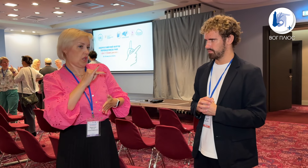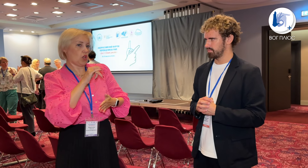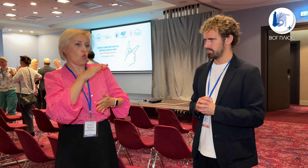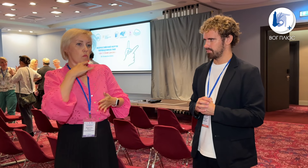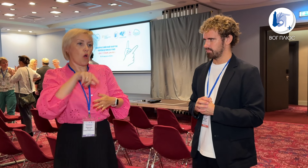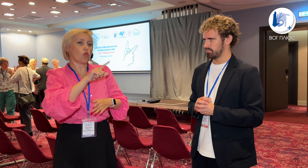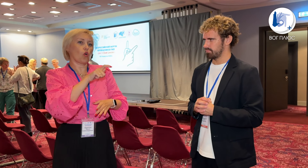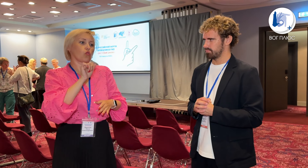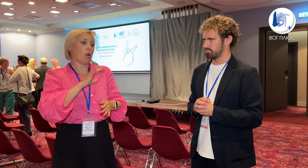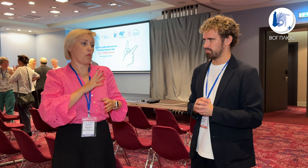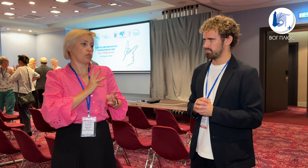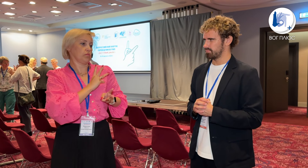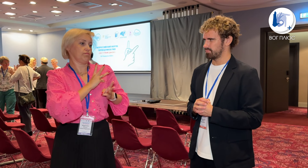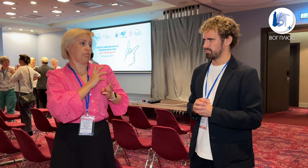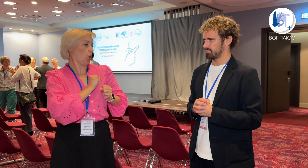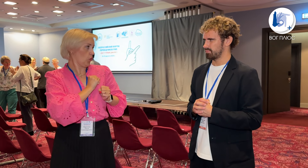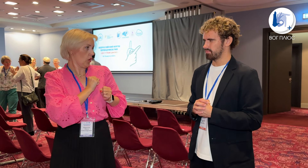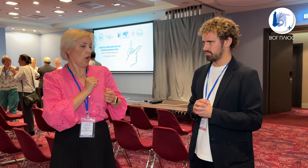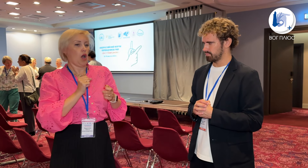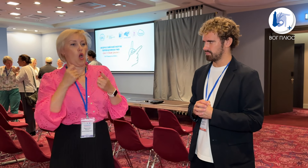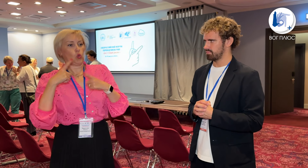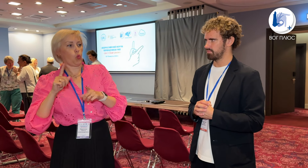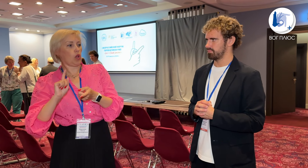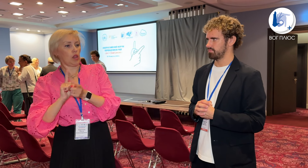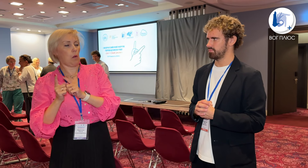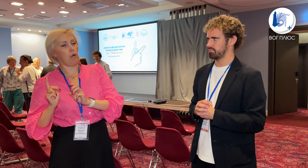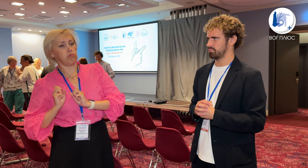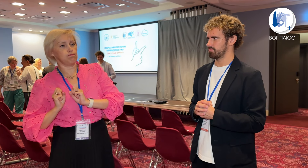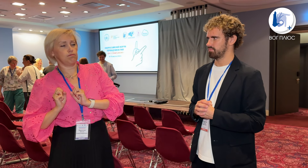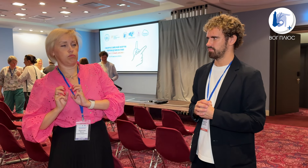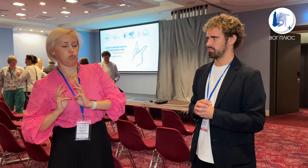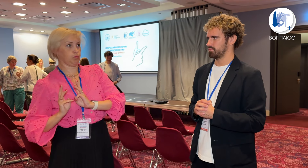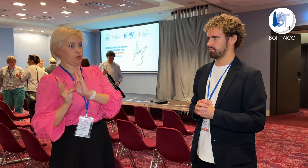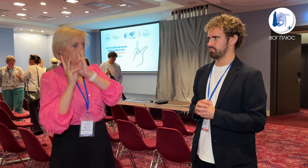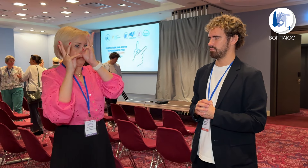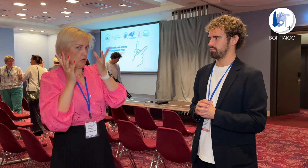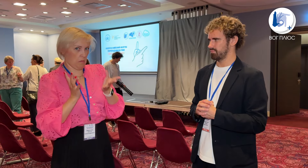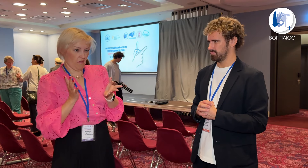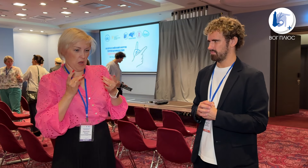Энтузиазм активистов бывает угасает, а у других людей энтузиазм появляется.